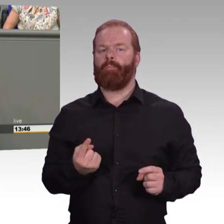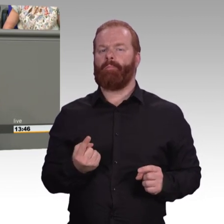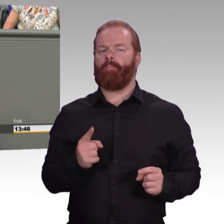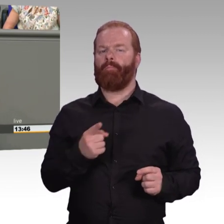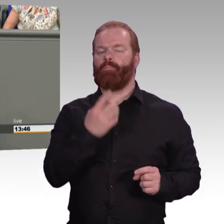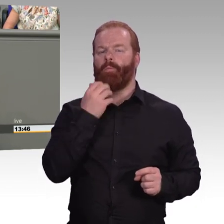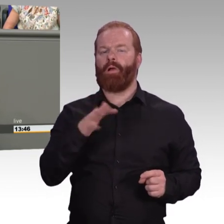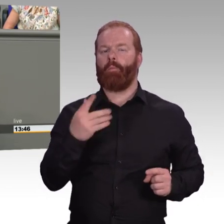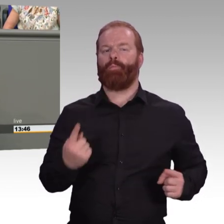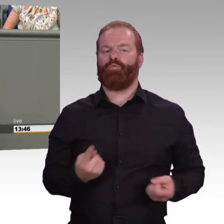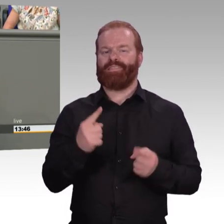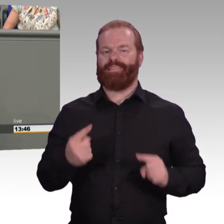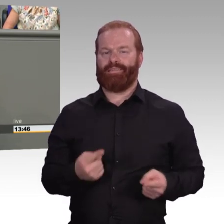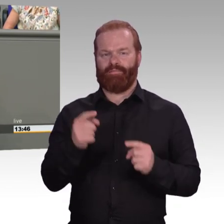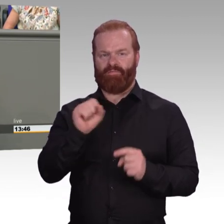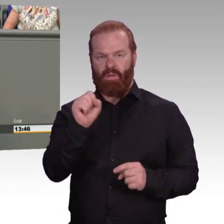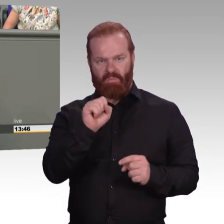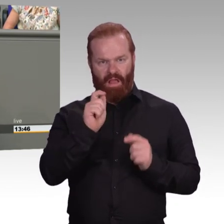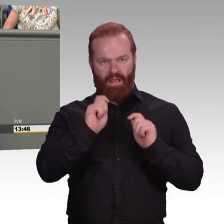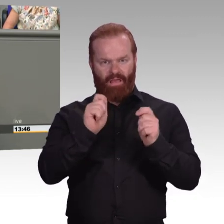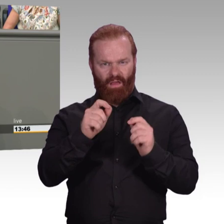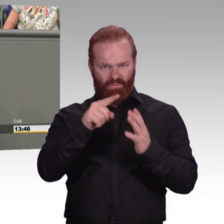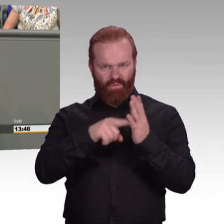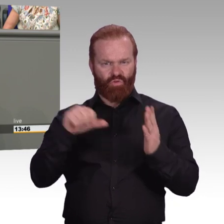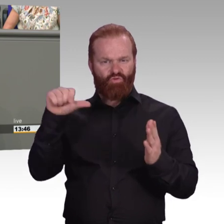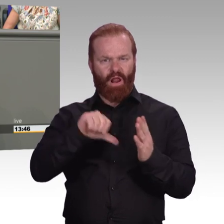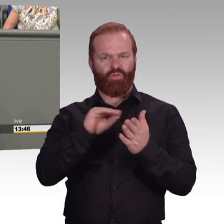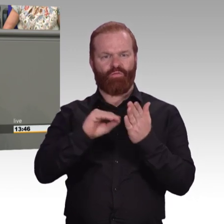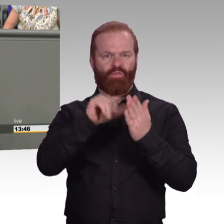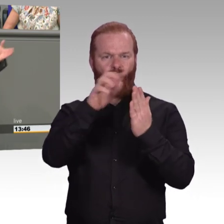die Ansprüche an einen ernstzunehmenden Gesetzentwurf zur Änderung unseres Grundgesetzes.